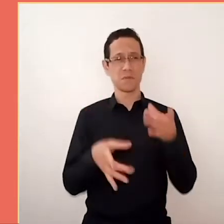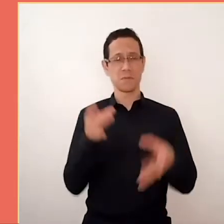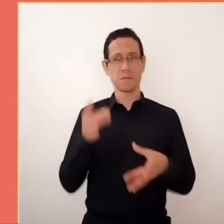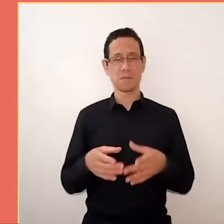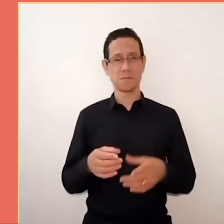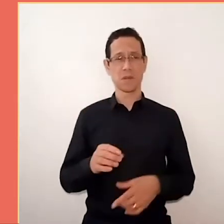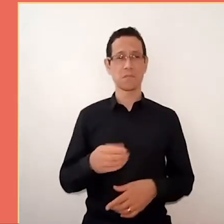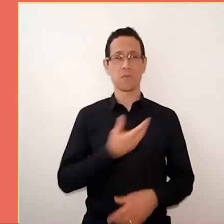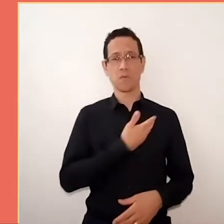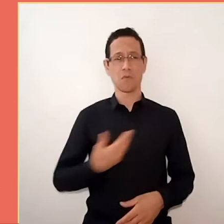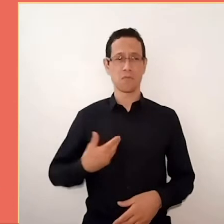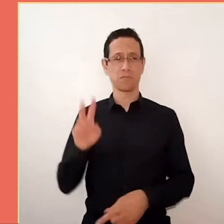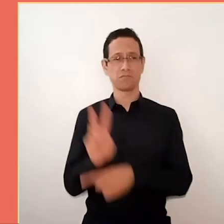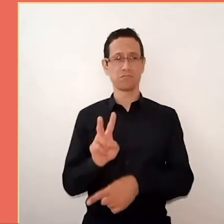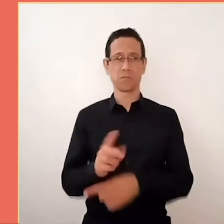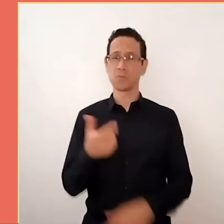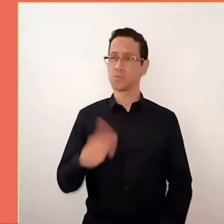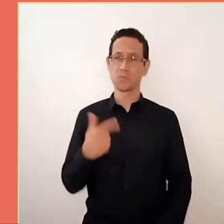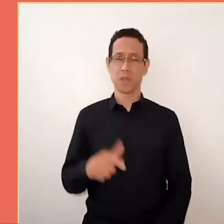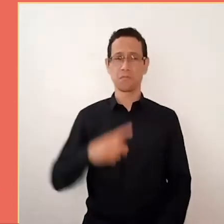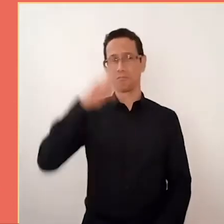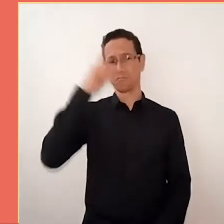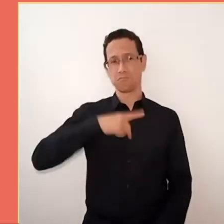consideram que são livres,